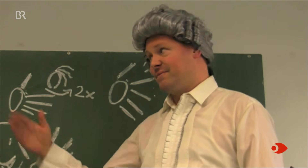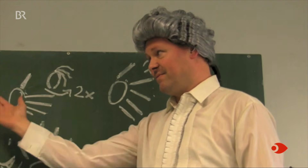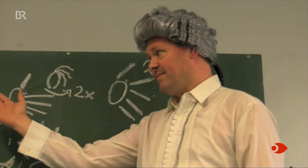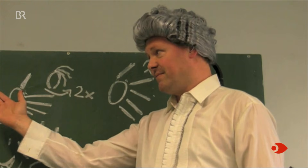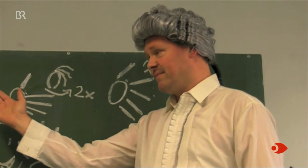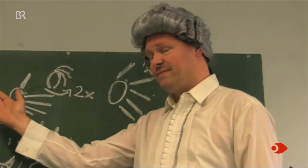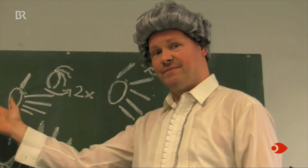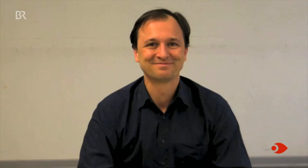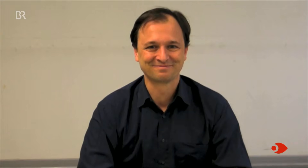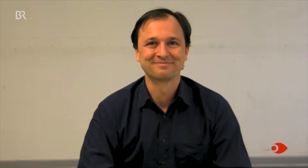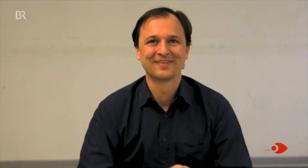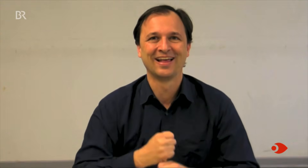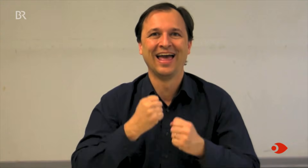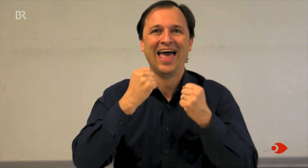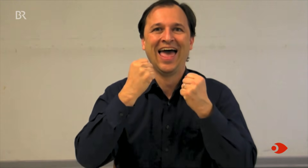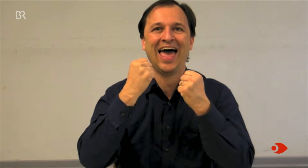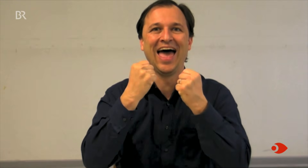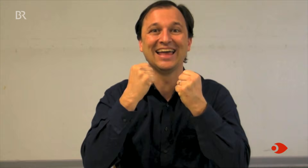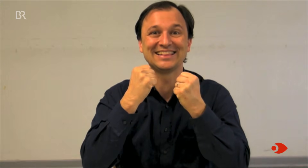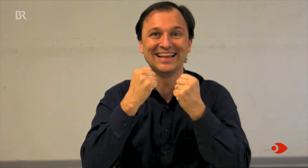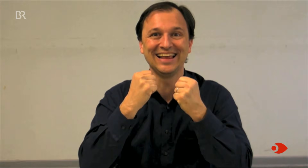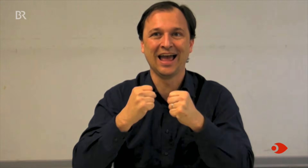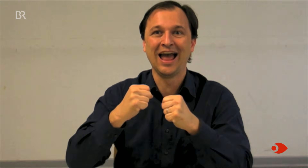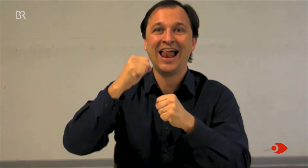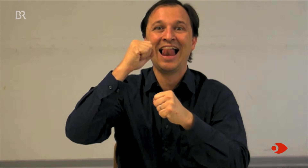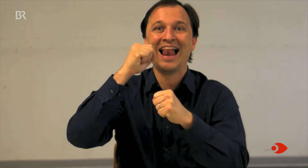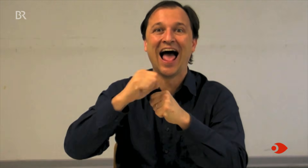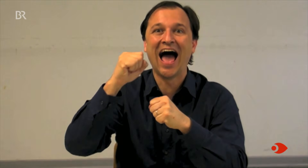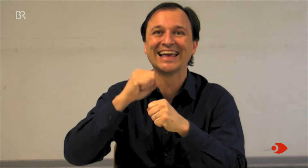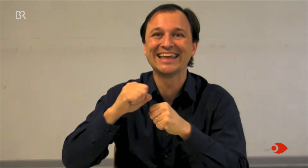Bitte! Hände ... Nagel ...